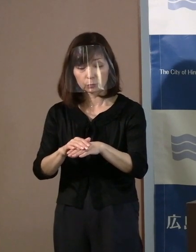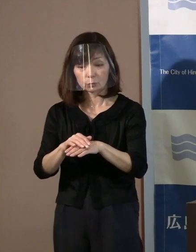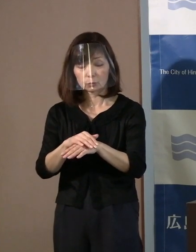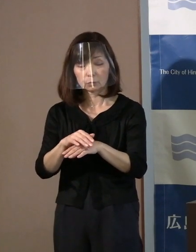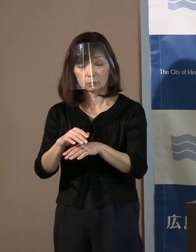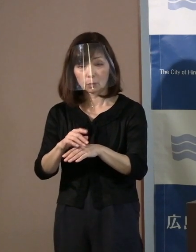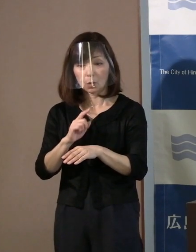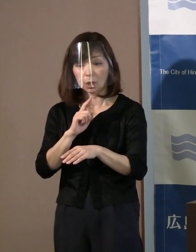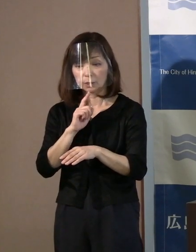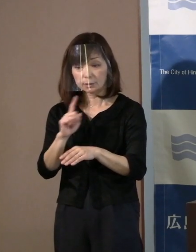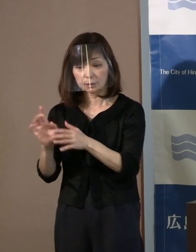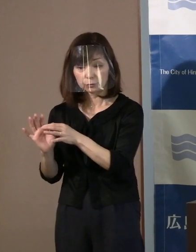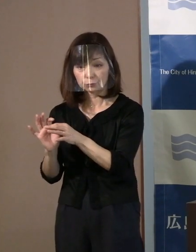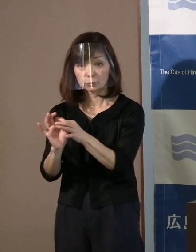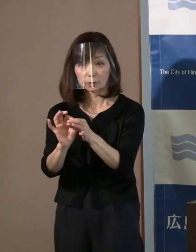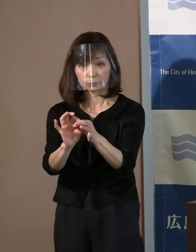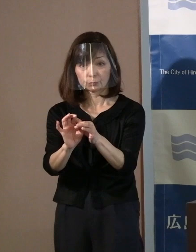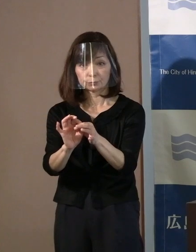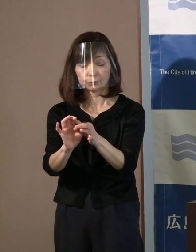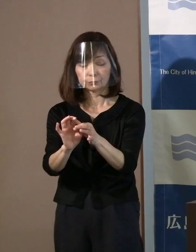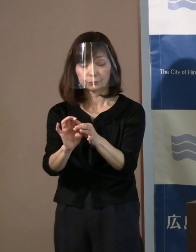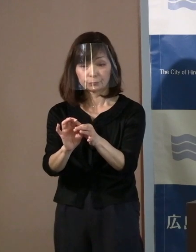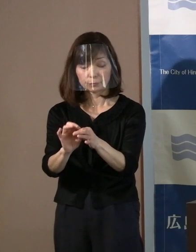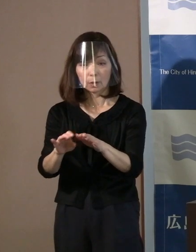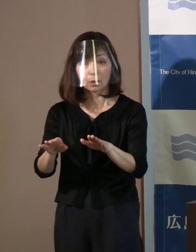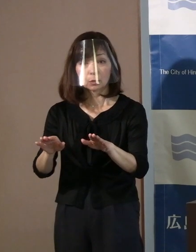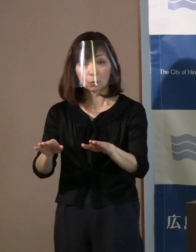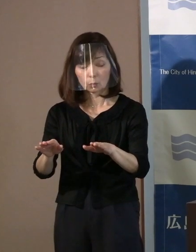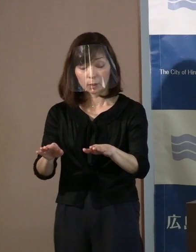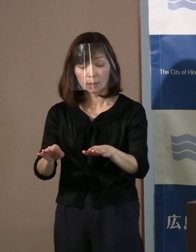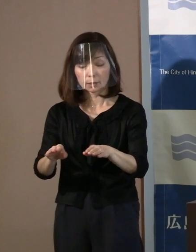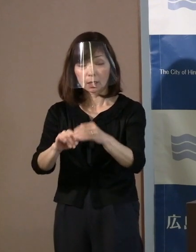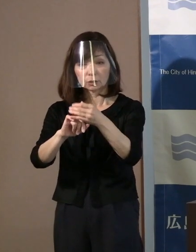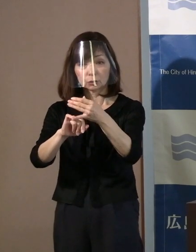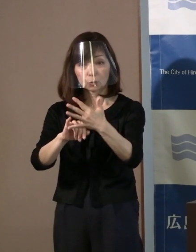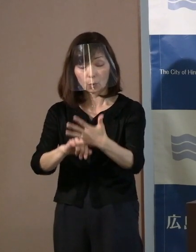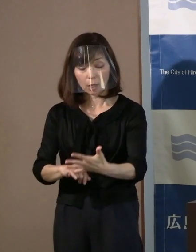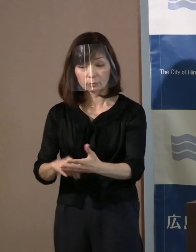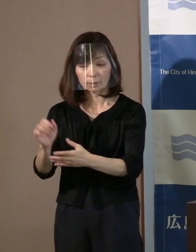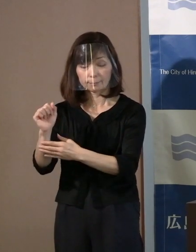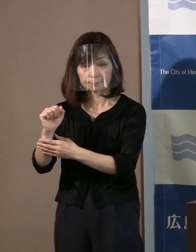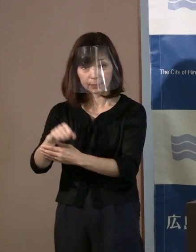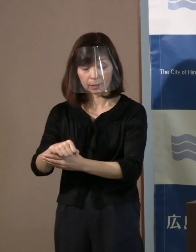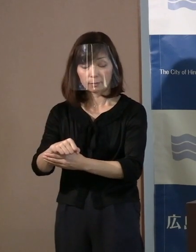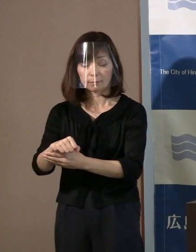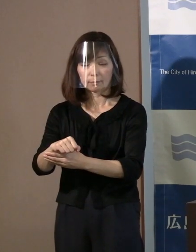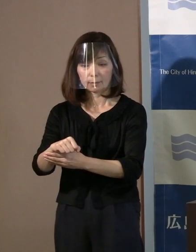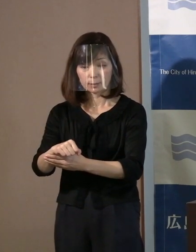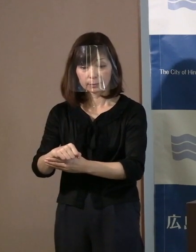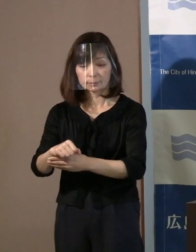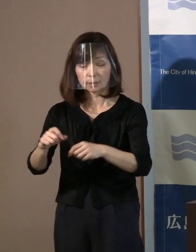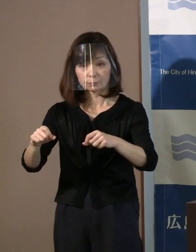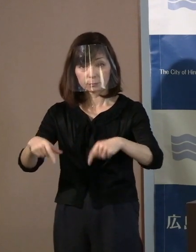今回のように､(核兵器禁止)条約は 批准されて効力を発したのにかかわらず､